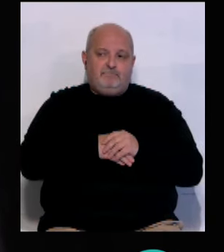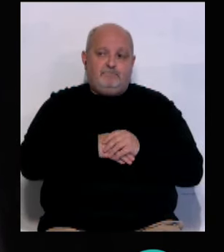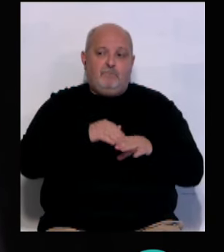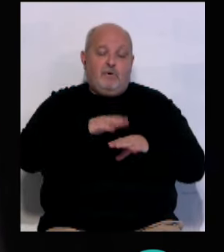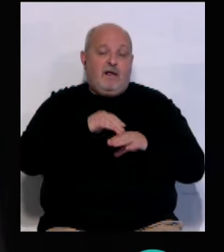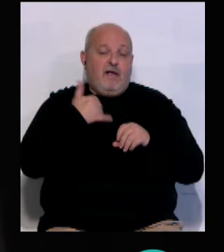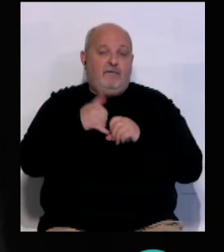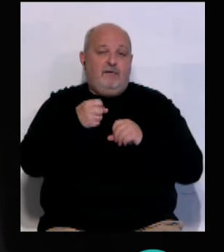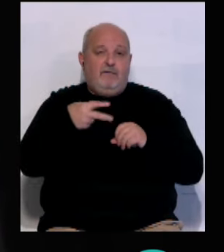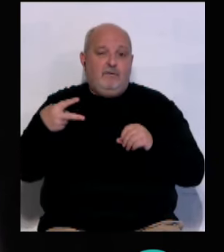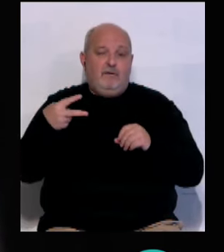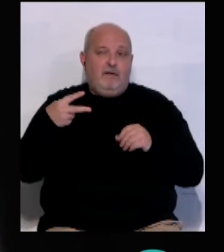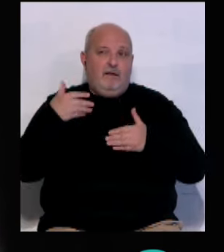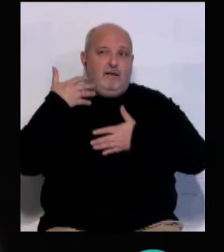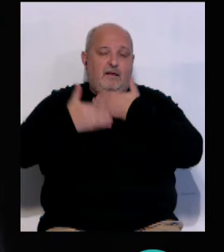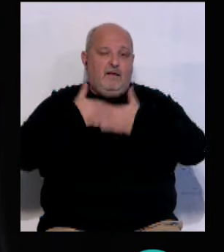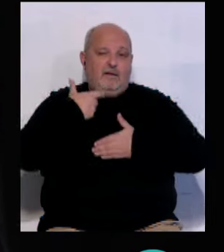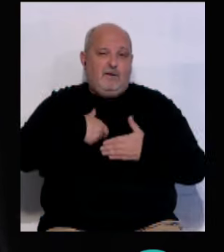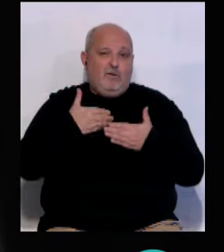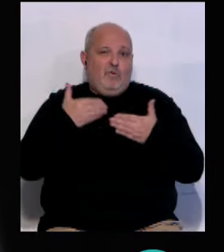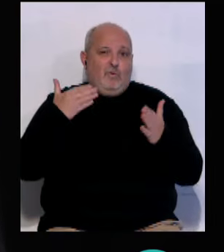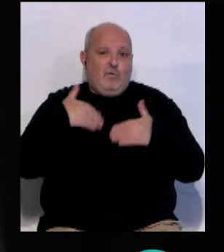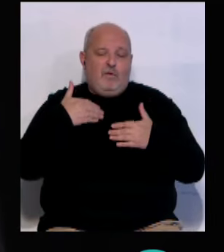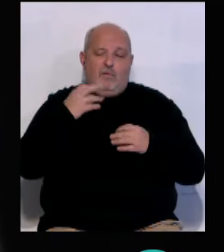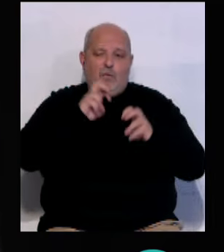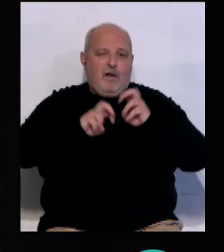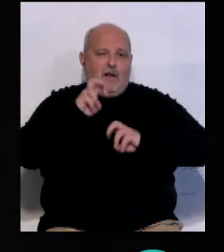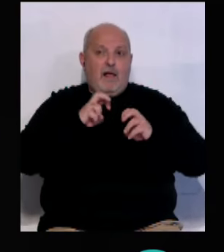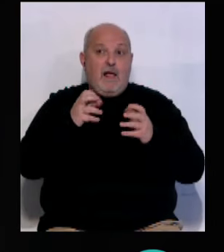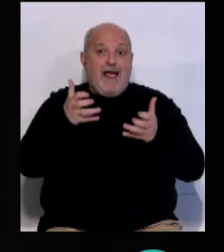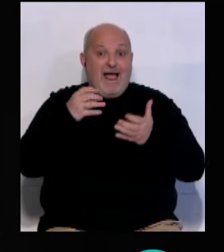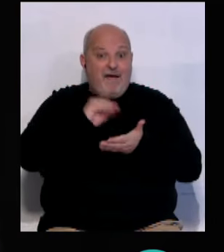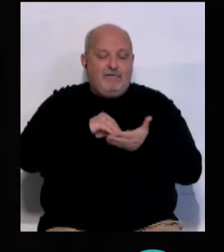al final ya tenían un bagaje que yo no lo tenía me tenía que ganar incluso ganándome a veces tampoco